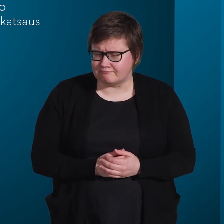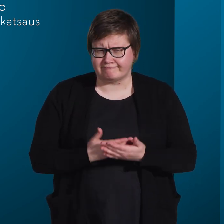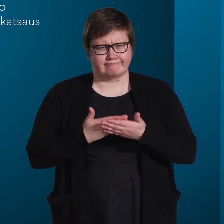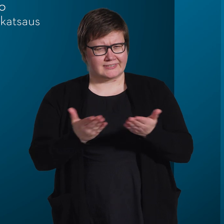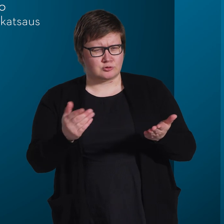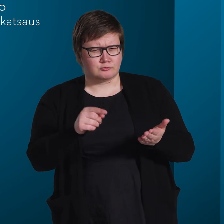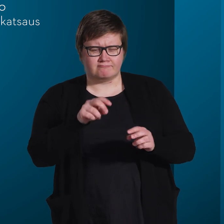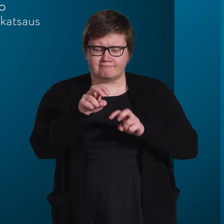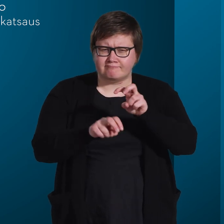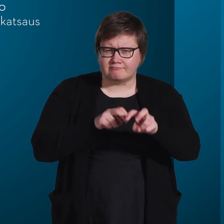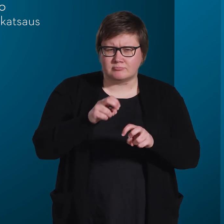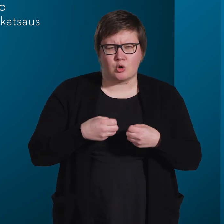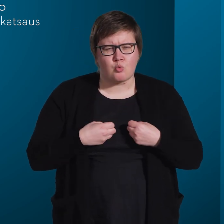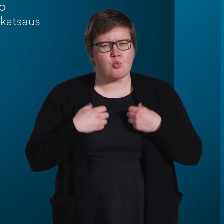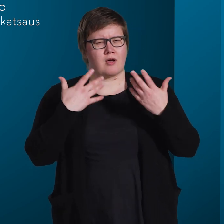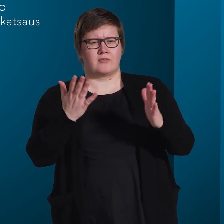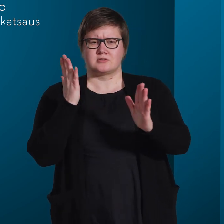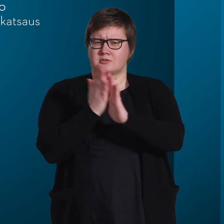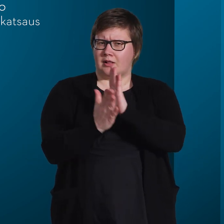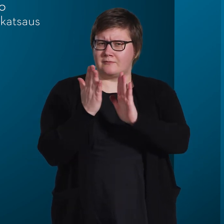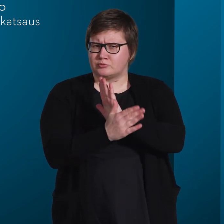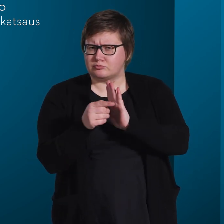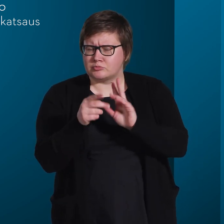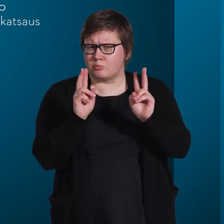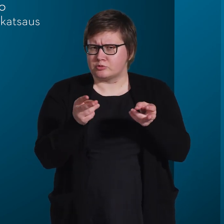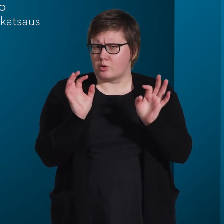jossa tutkitaan luovaa saavutettavuutta ja sitä, -